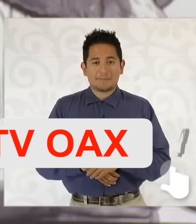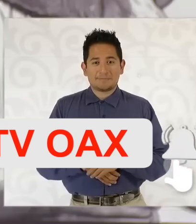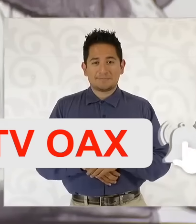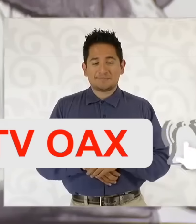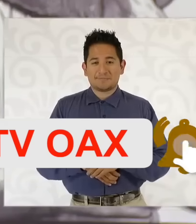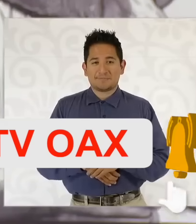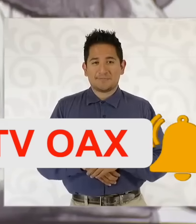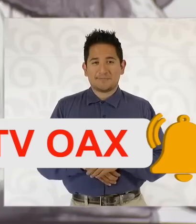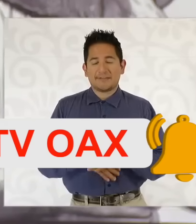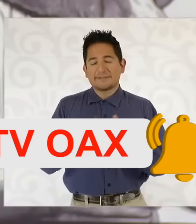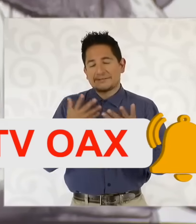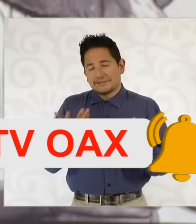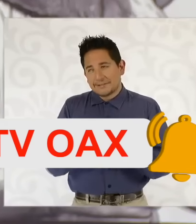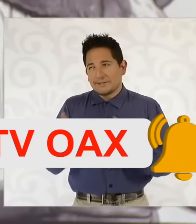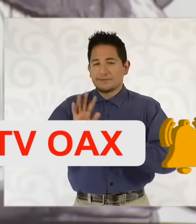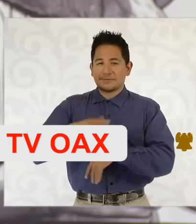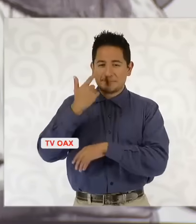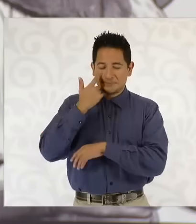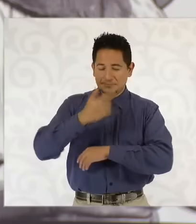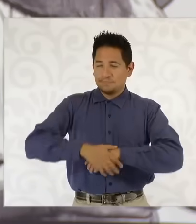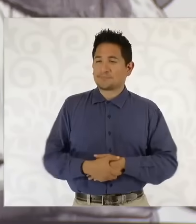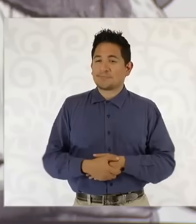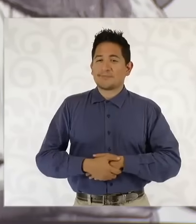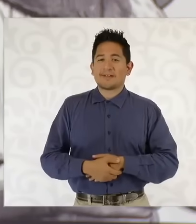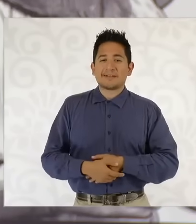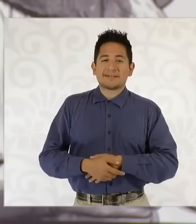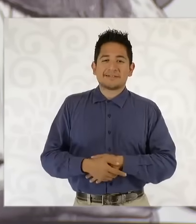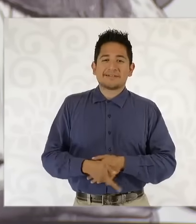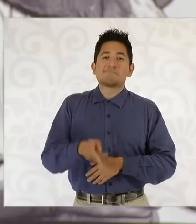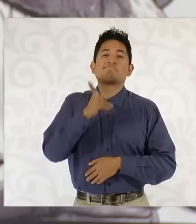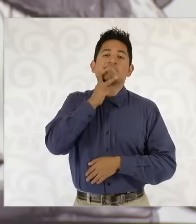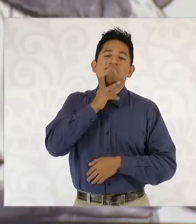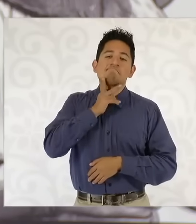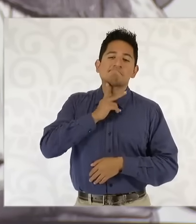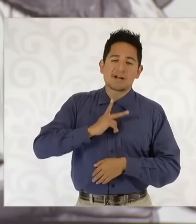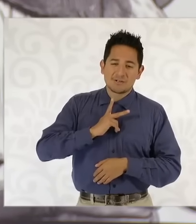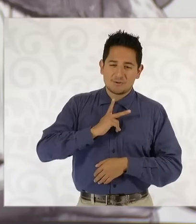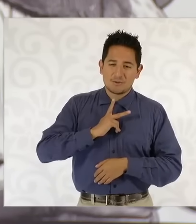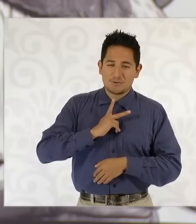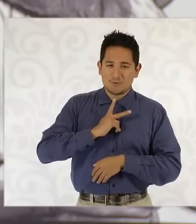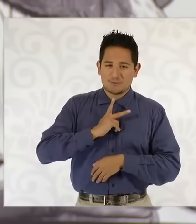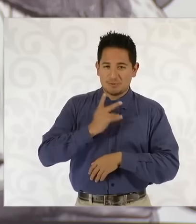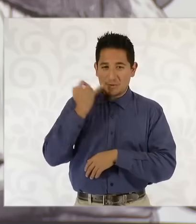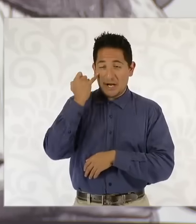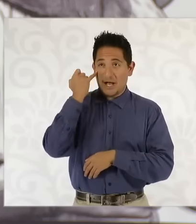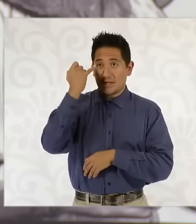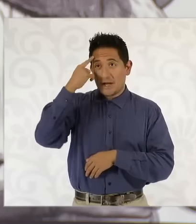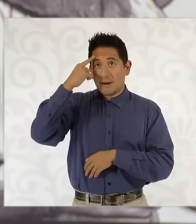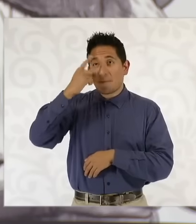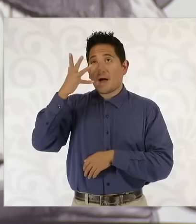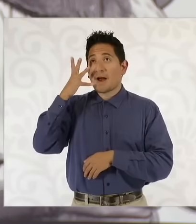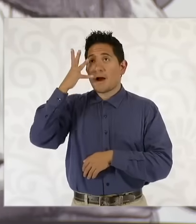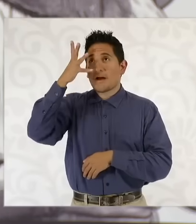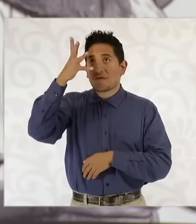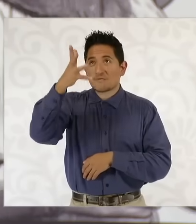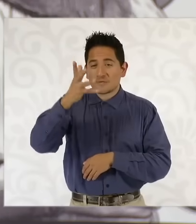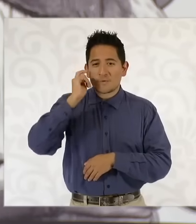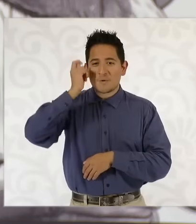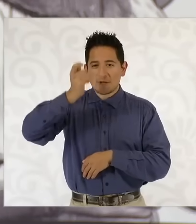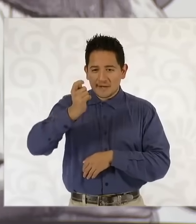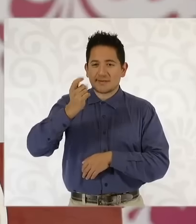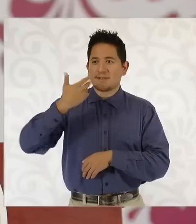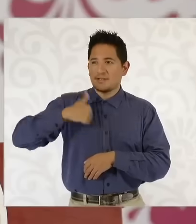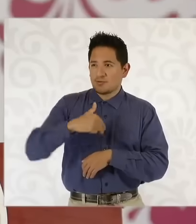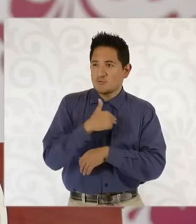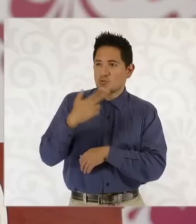el petróleo. Eh, la idea hacia futuro pues es que sean más fuentes renovables frente a las fuentes